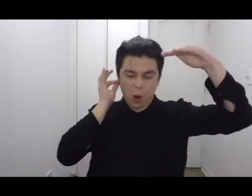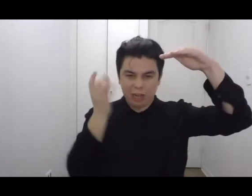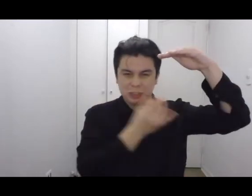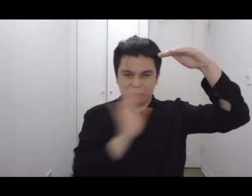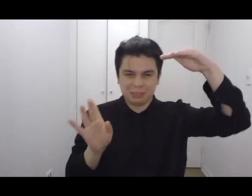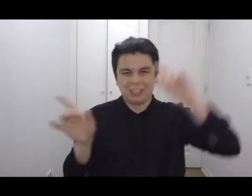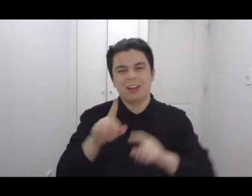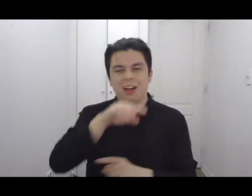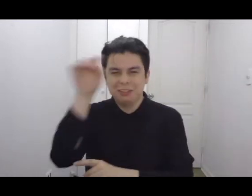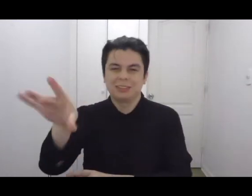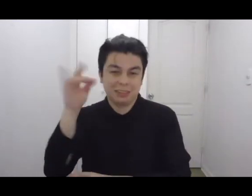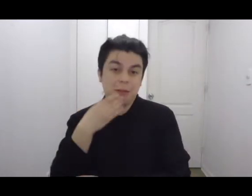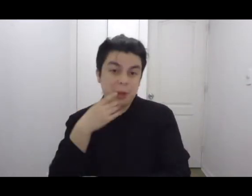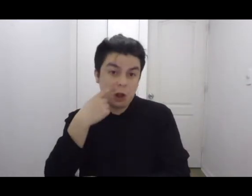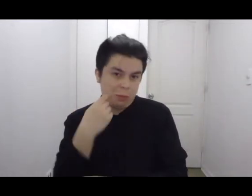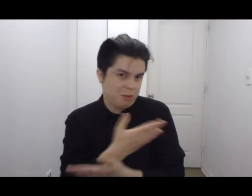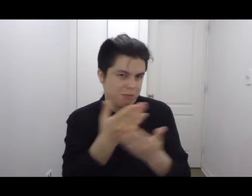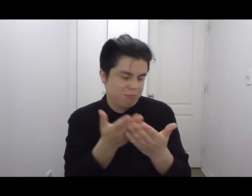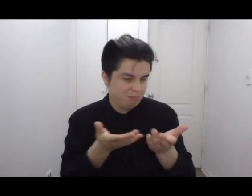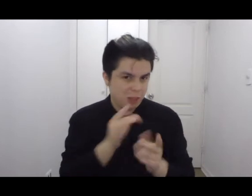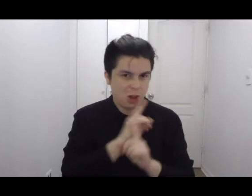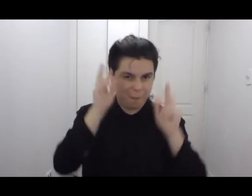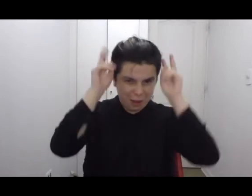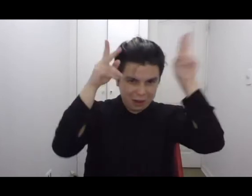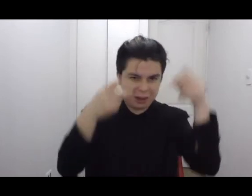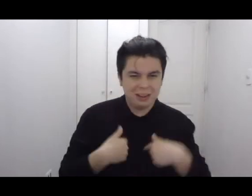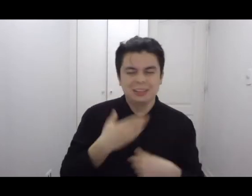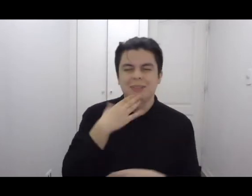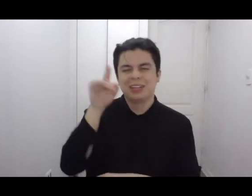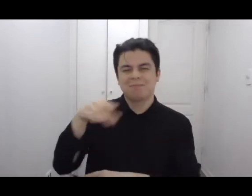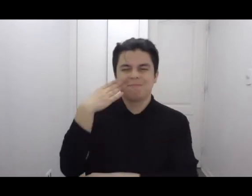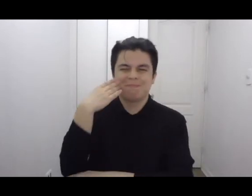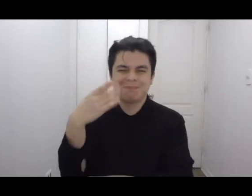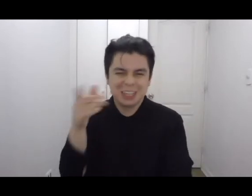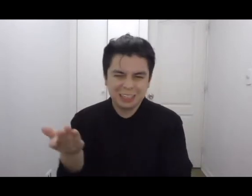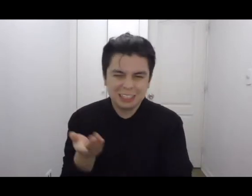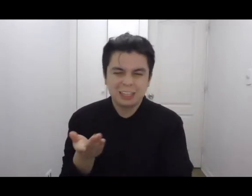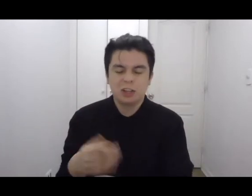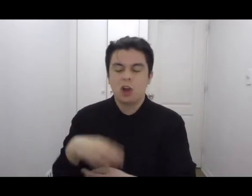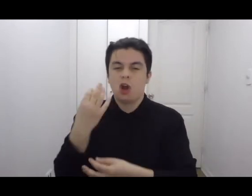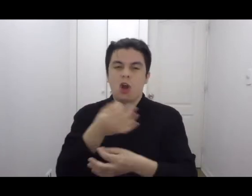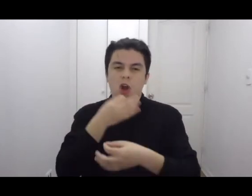super buena onda Paolo, nos dió la entrevista, estuvimos hablando de la nutrición